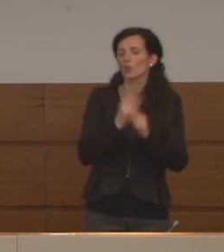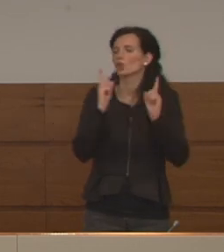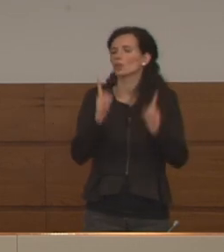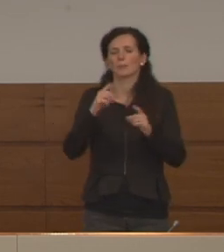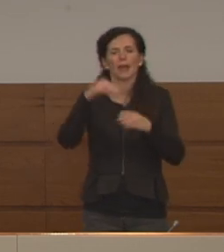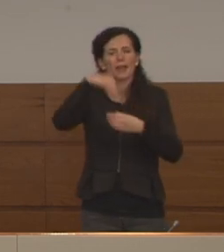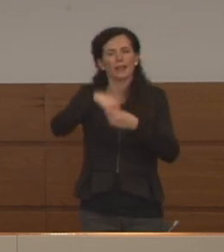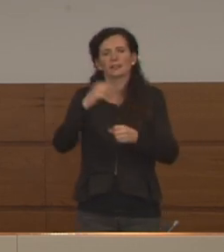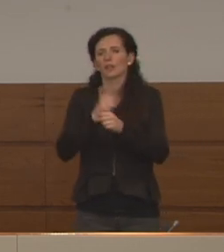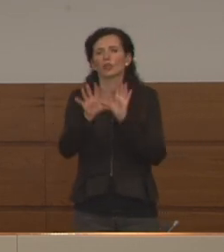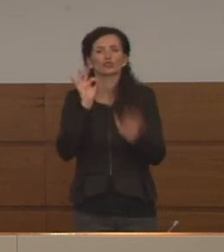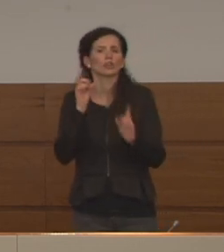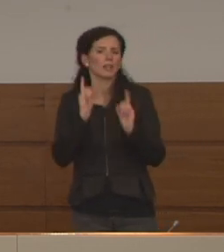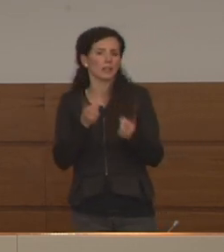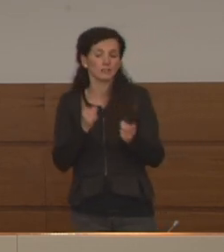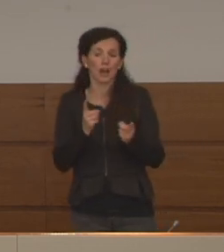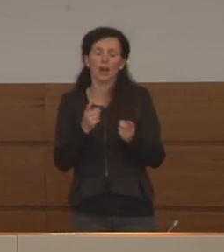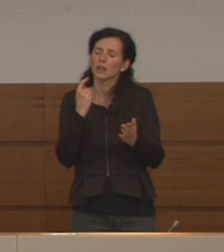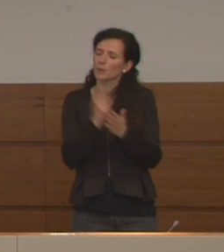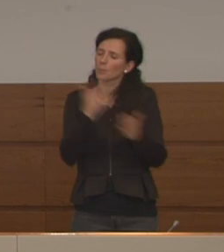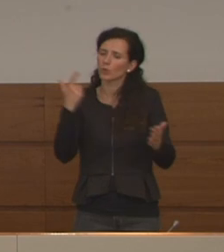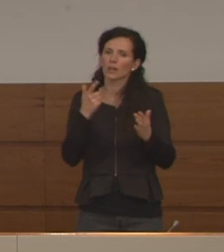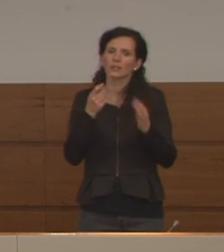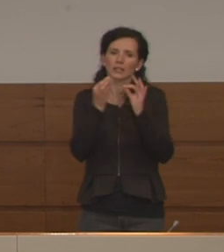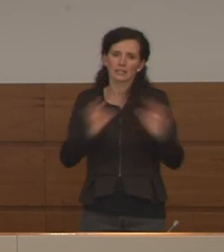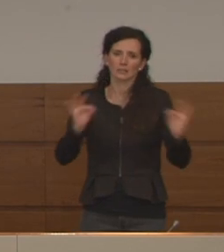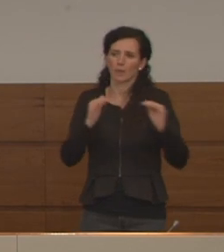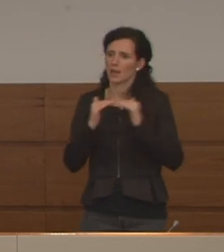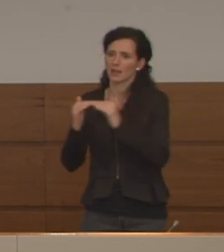L'importante è che vengano rispettati gli standard minimi, cioè la qualità del